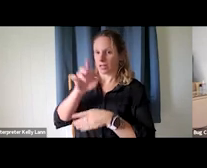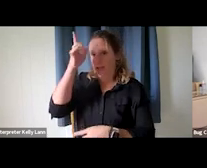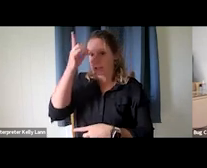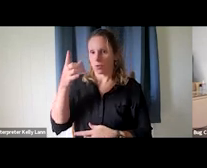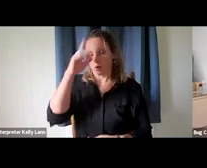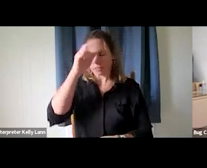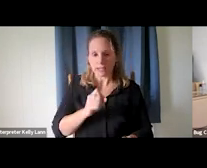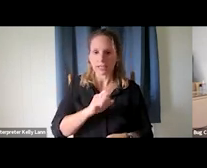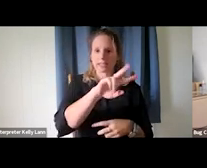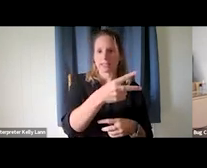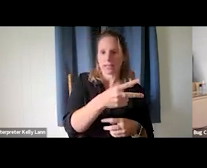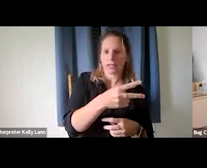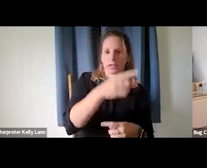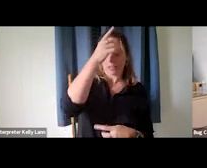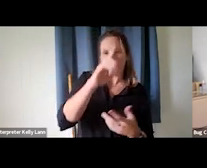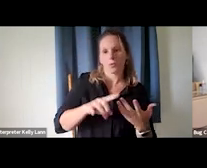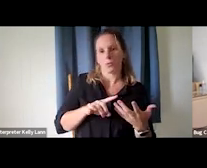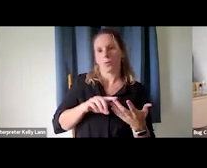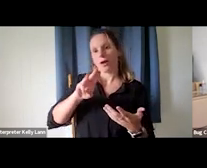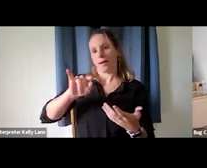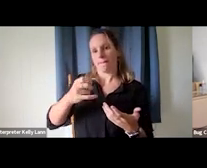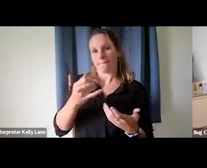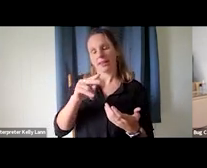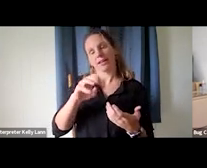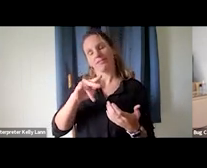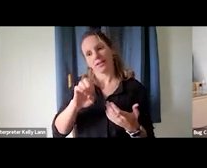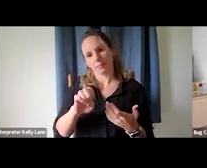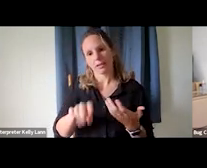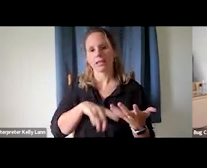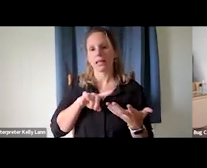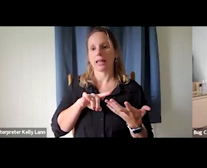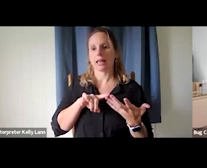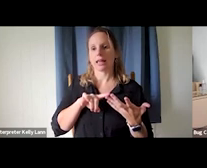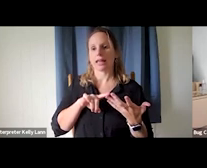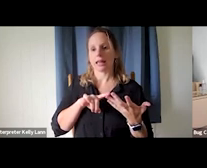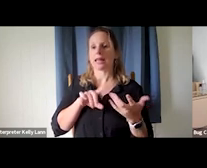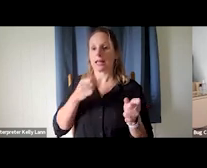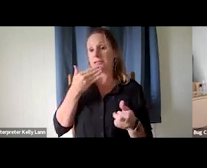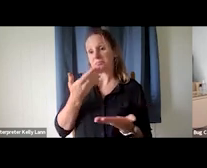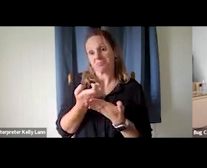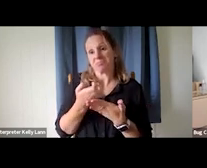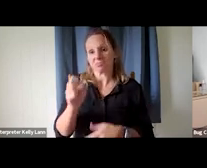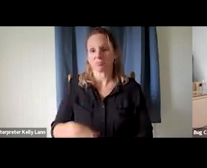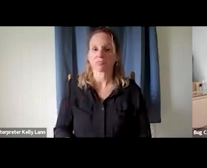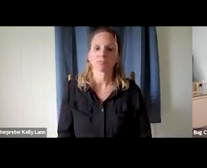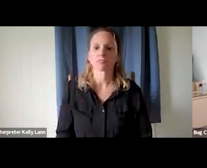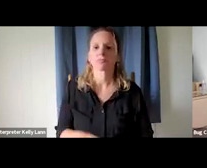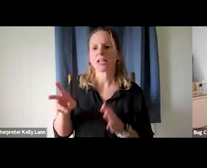el trastorno secundario es el uso de metanfetamina, entonces eso es definitivamente una buena evidencia. Comprueben dos veces esos análisis de orina,